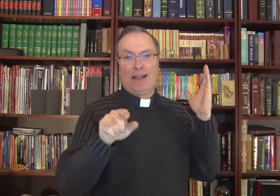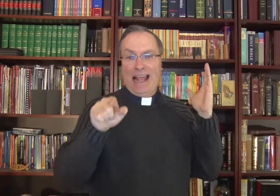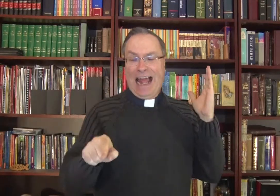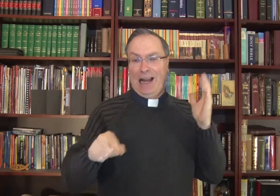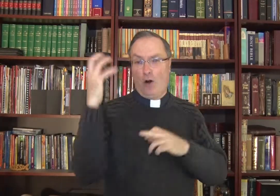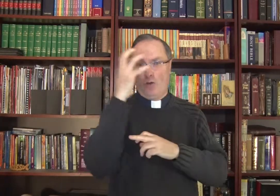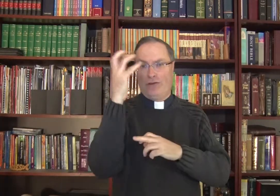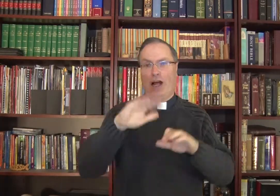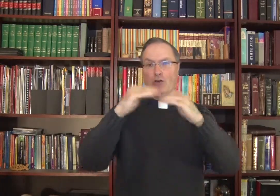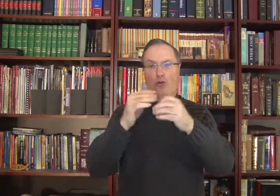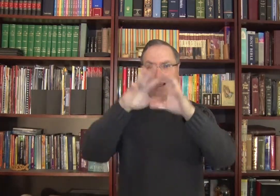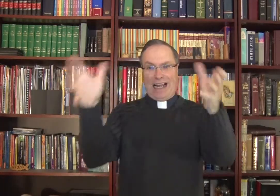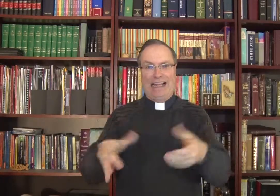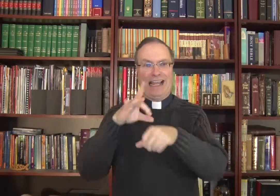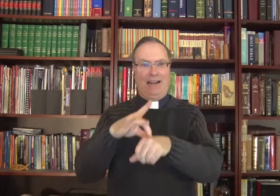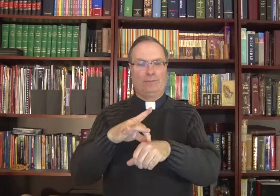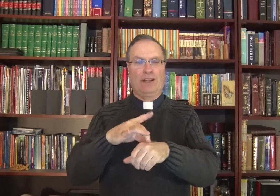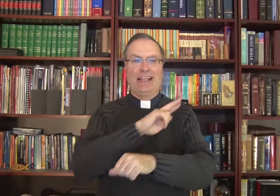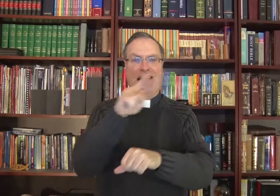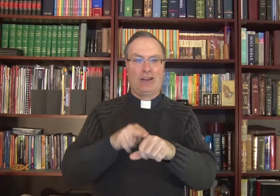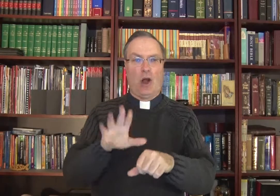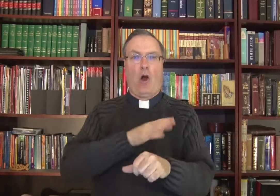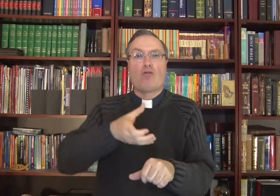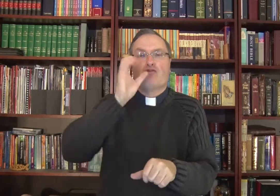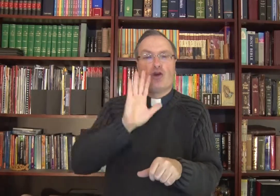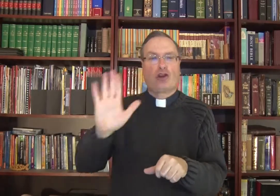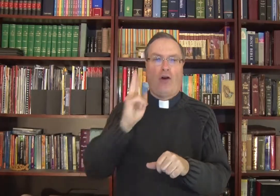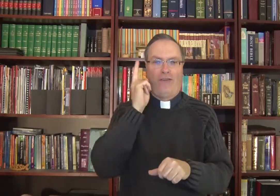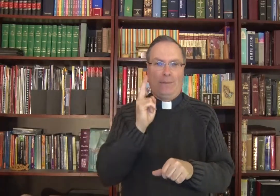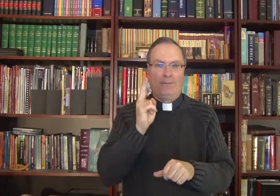Elle enivrait toute la terre. Les nations ont bu de son vin,